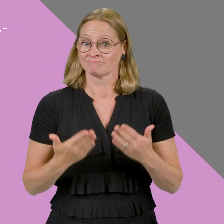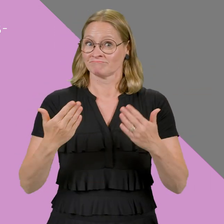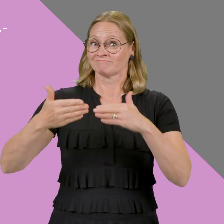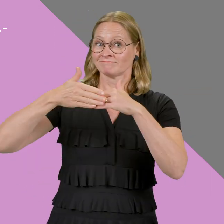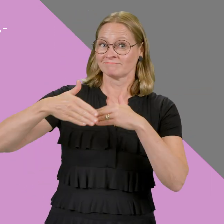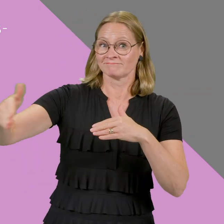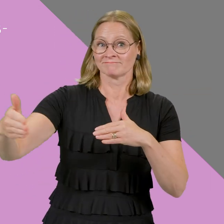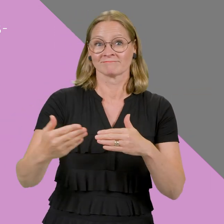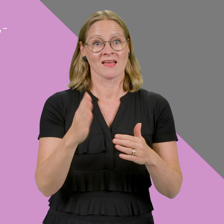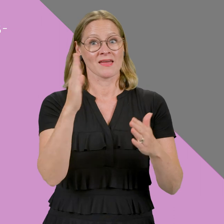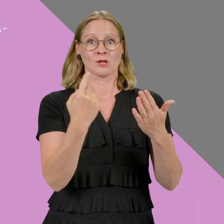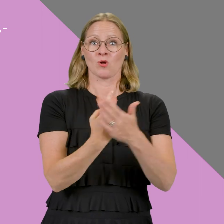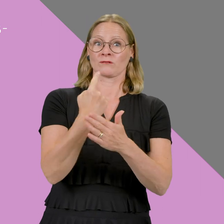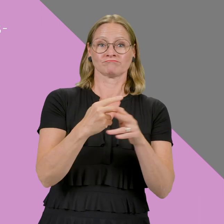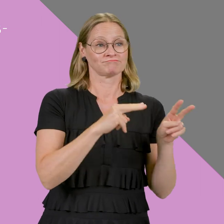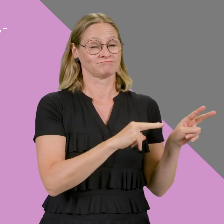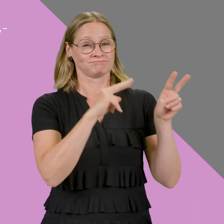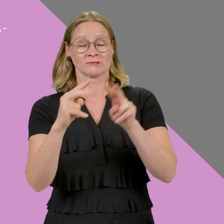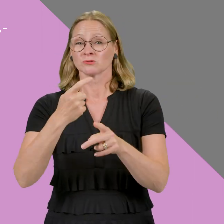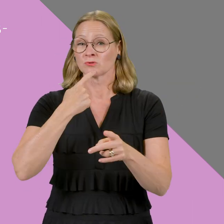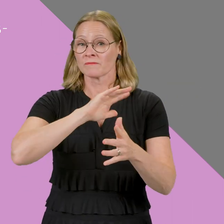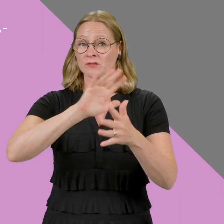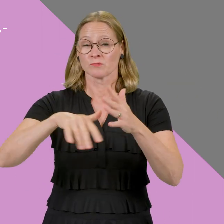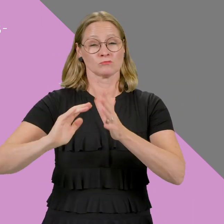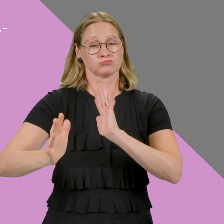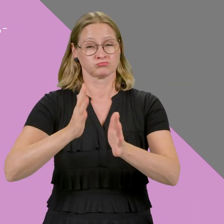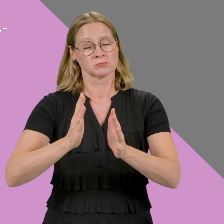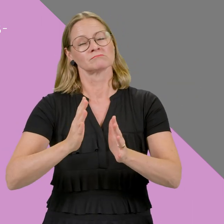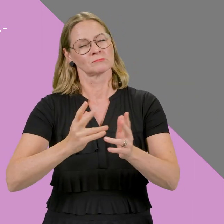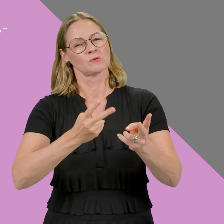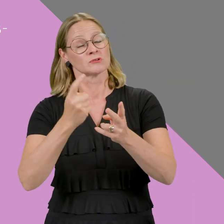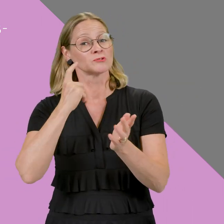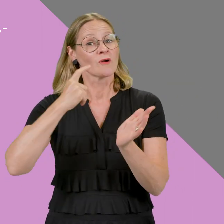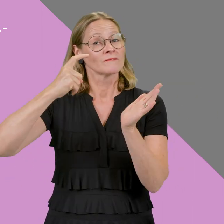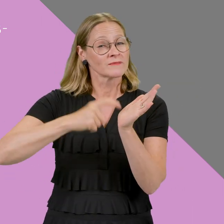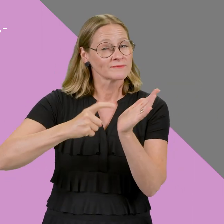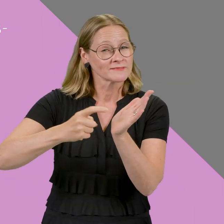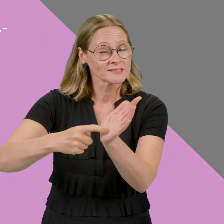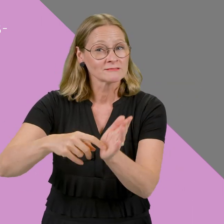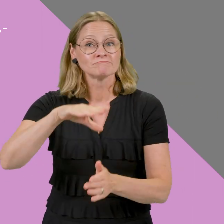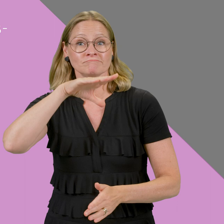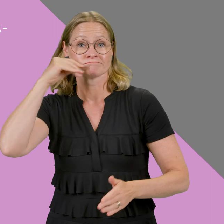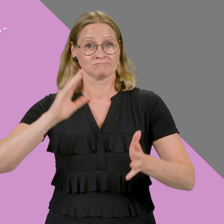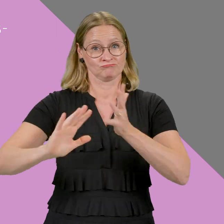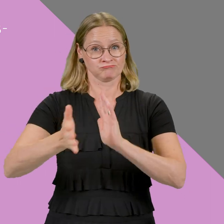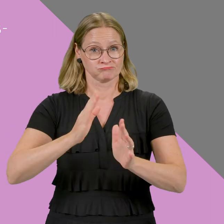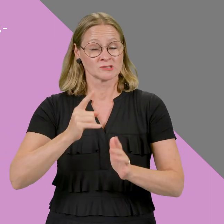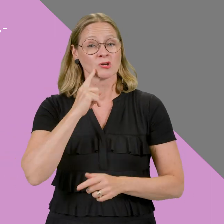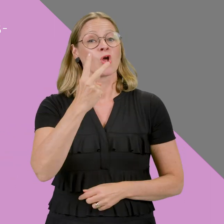Jatkossa ajankohtaiskatsaukset suomalaisella viittomakielellä - julkaistaan pääsääntöisesti viikoittain ja suomenruotsalaisella viittomakielellä -